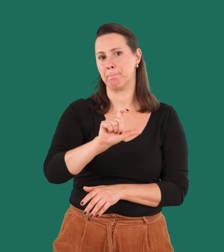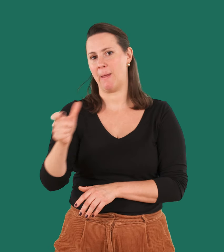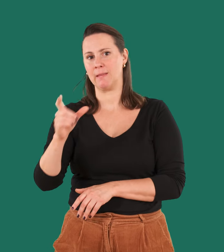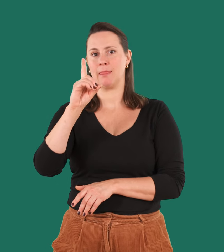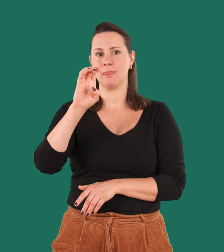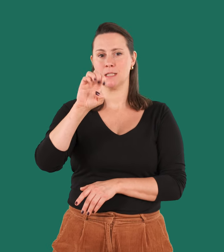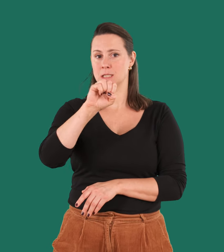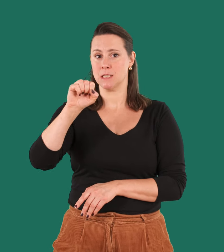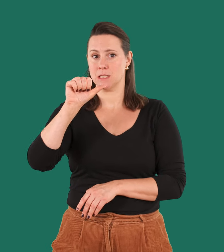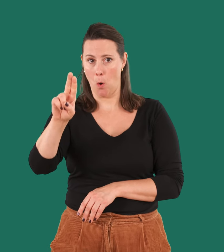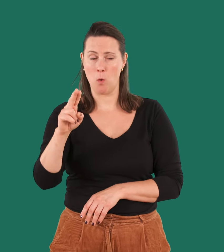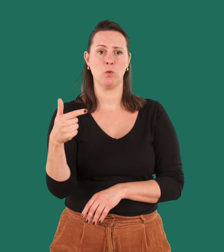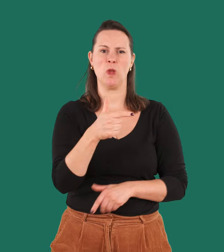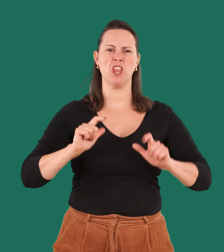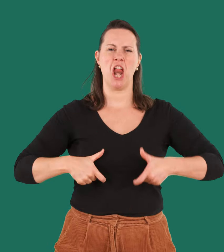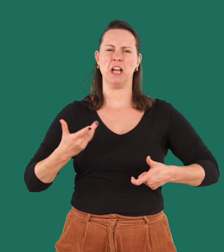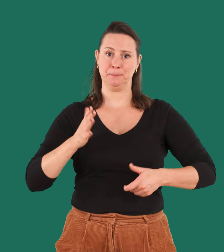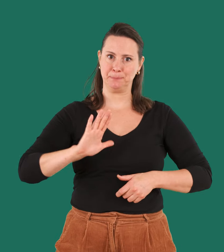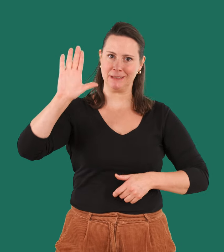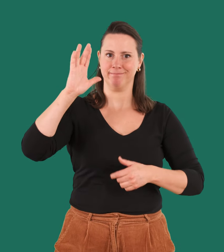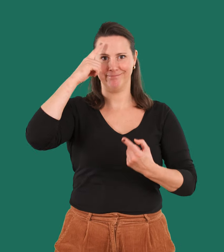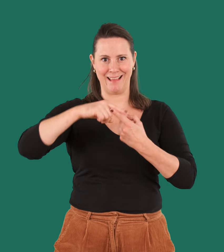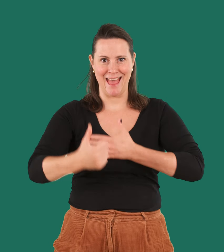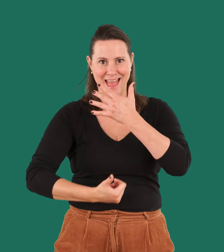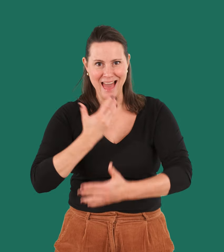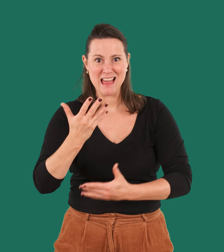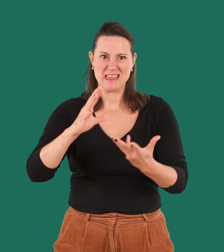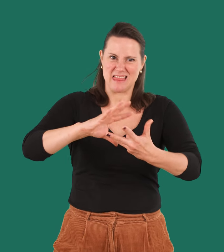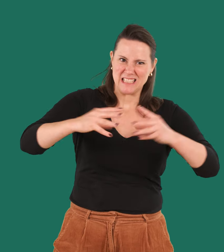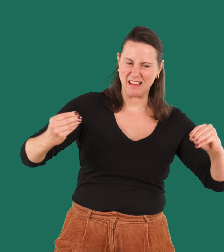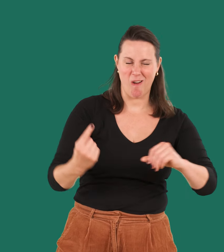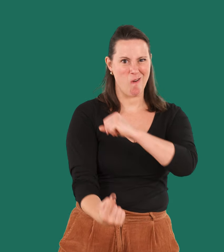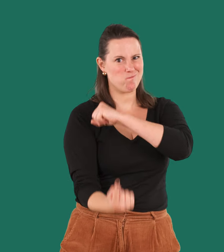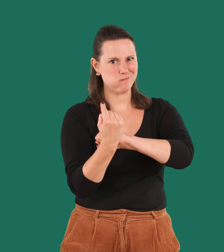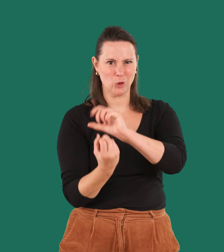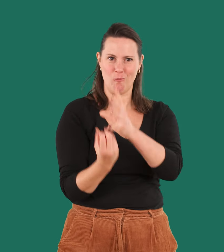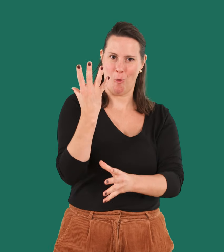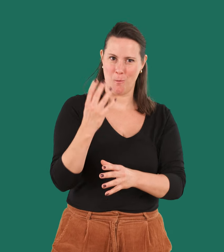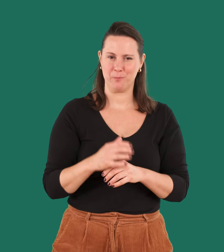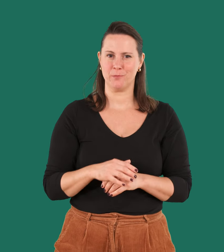puis à Dessau, écoles d’art et de design avant-gardistes